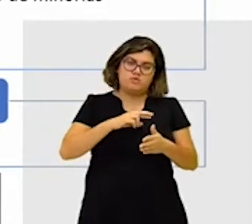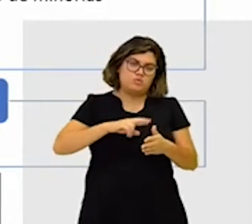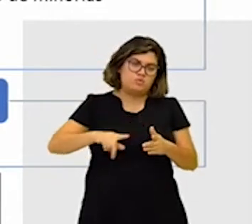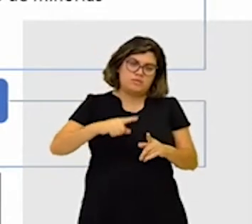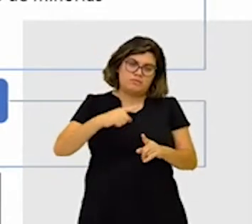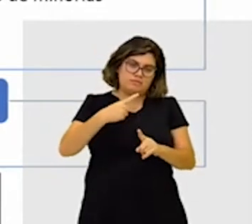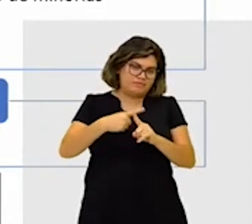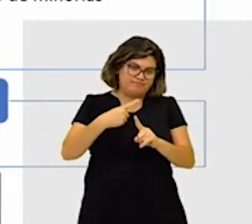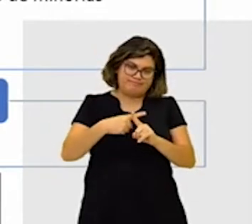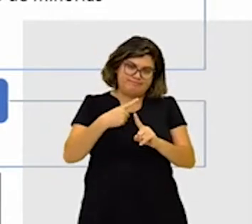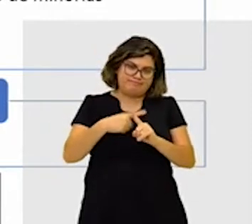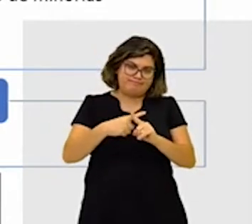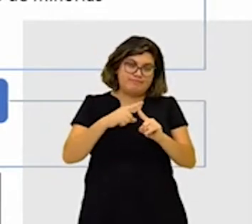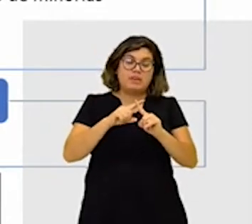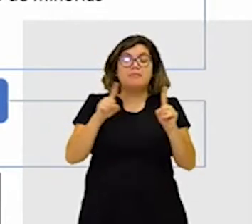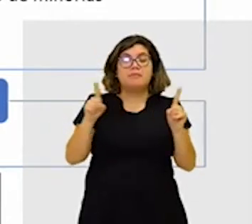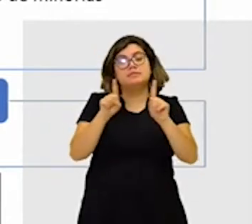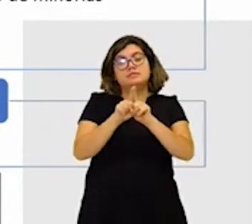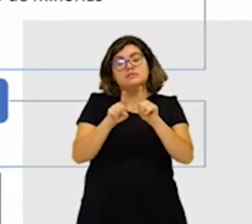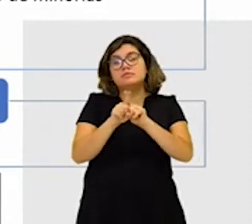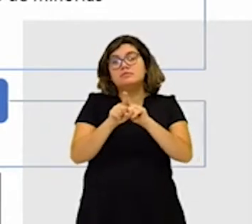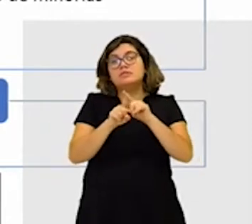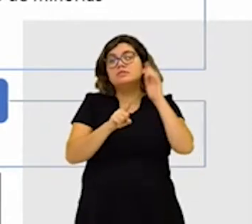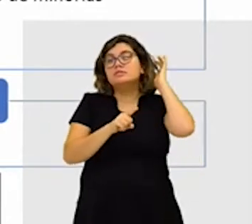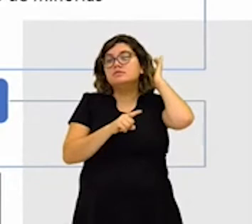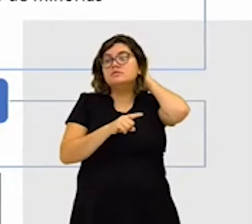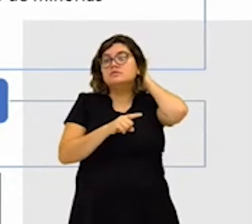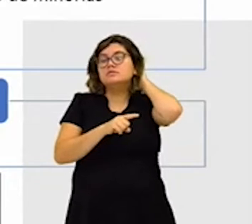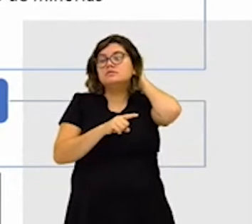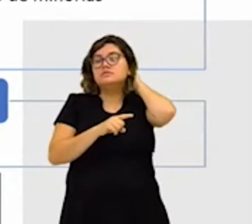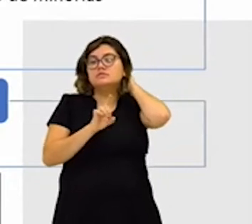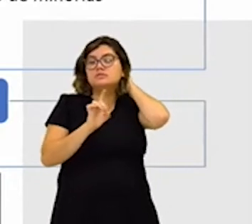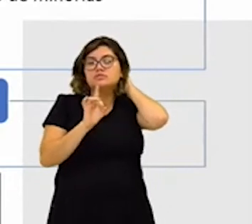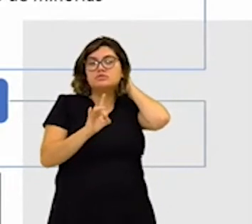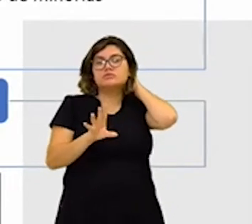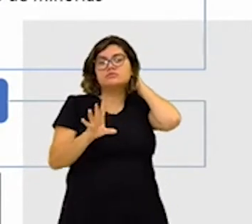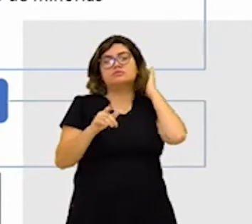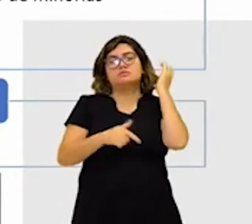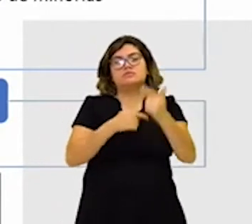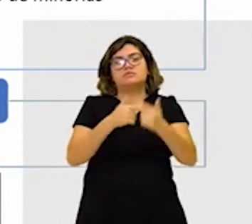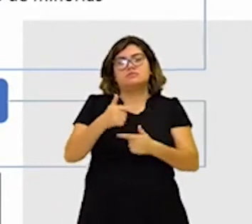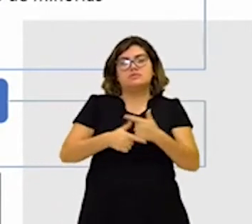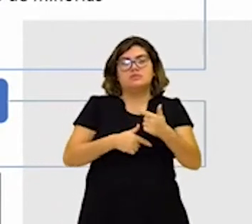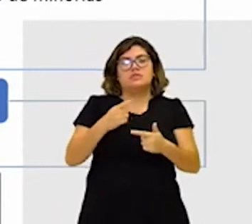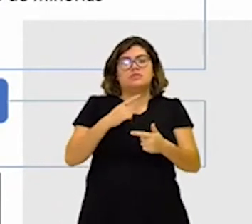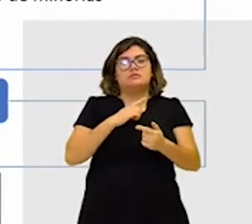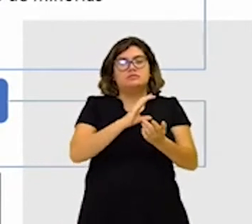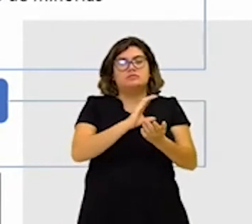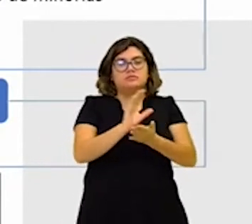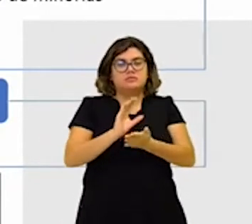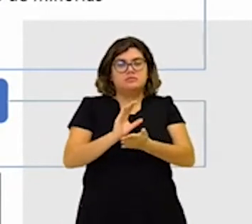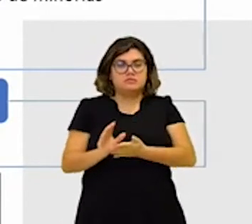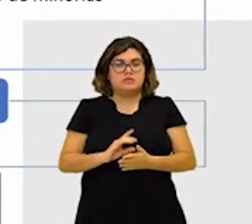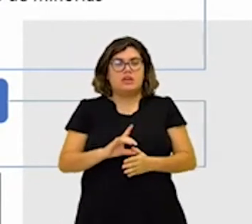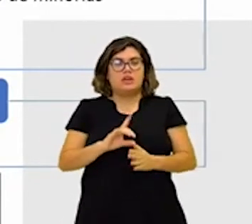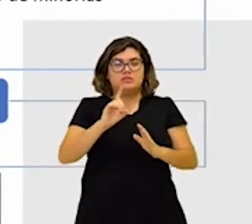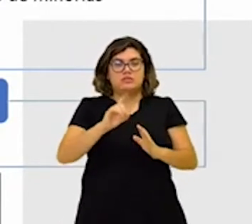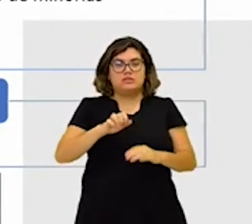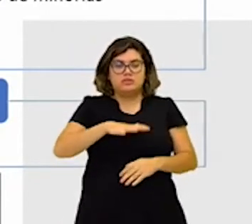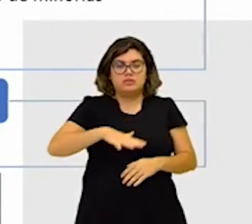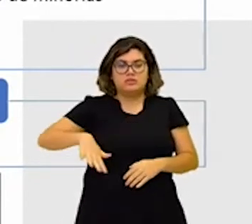que também é apenas age na distribuição desses recursos aos diretórios nacionais apenas para